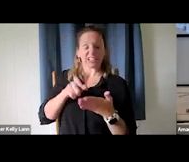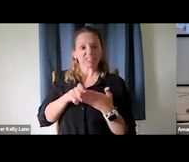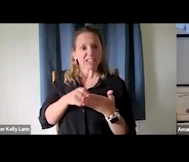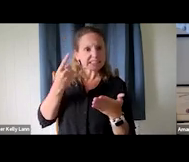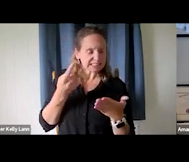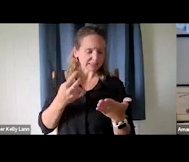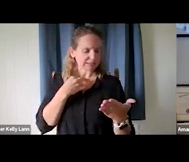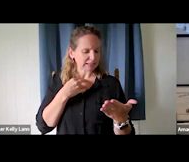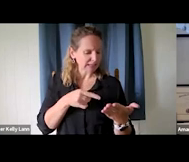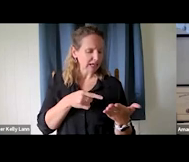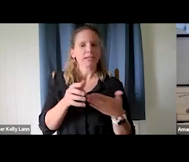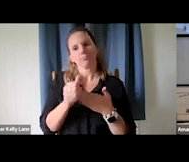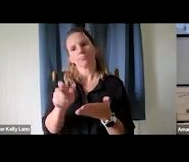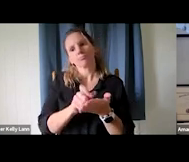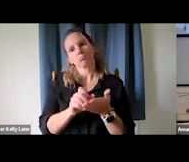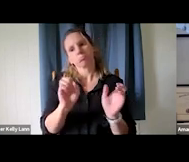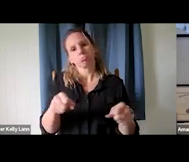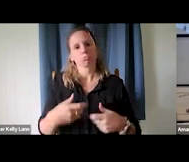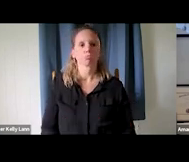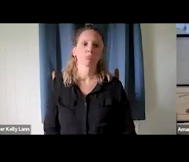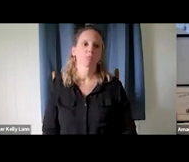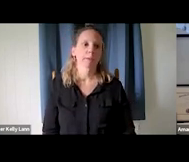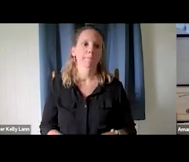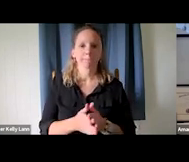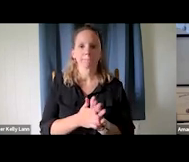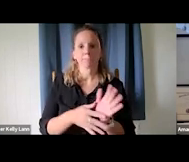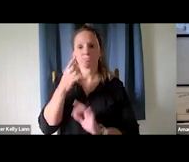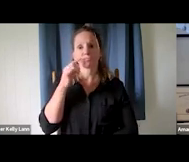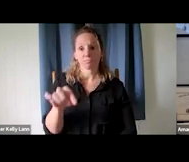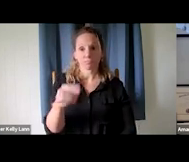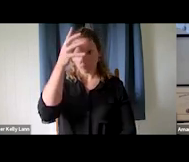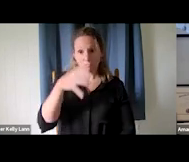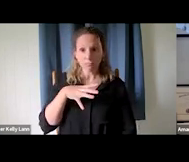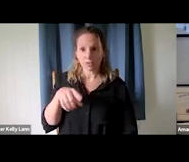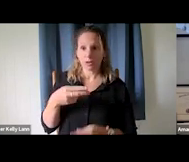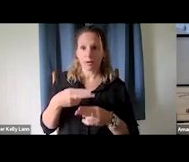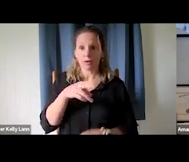esto puede guiarlos en su redacción. Para este caballero, su nombre es Julian